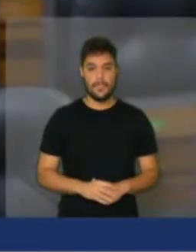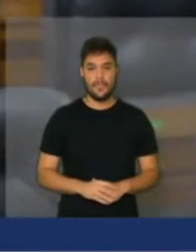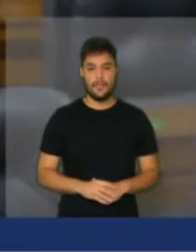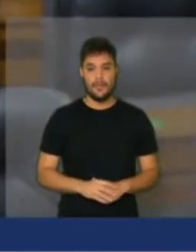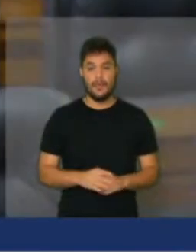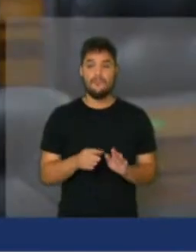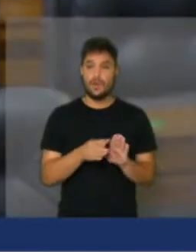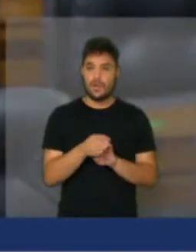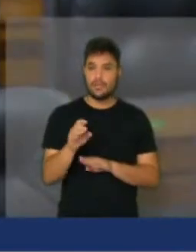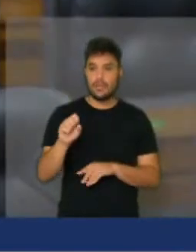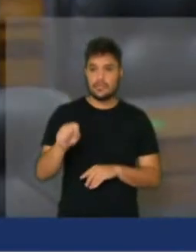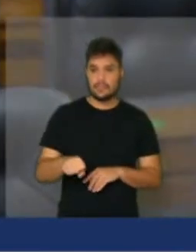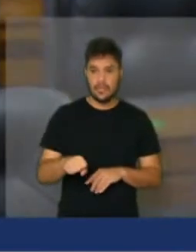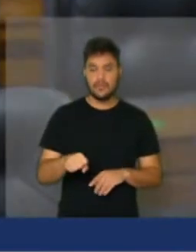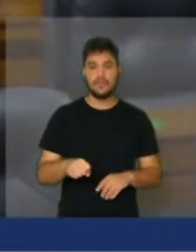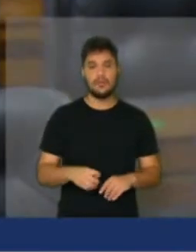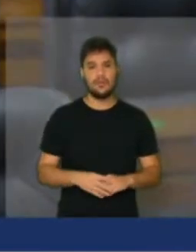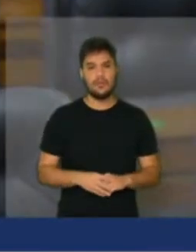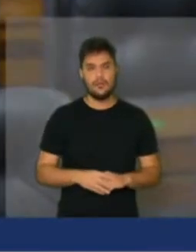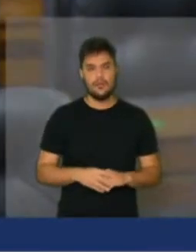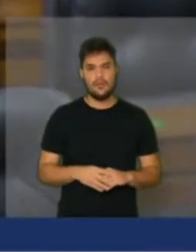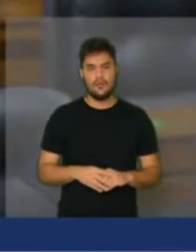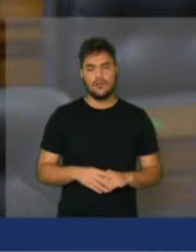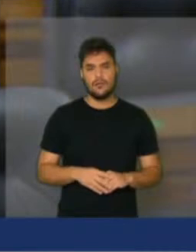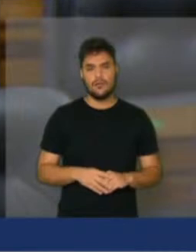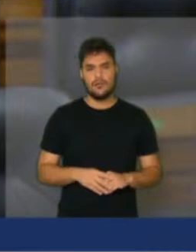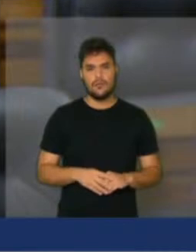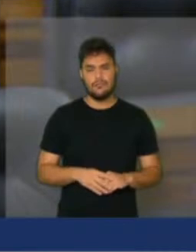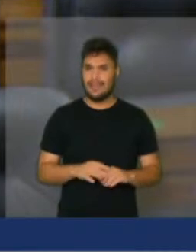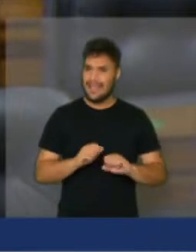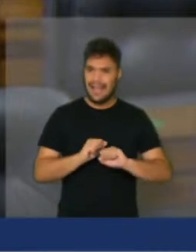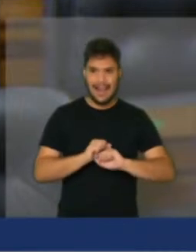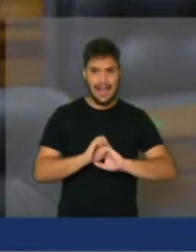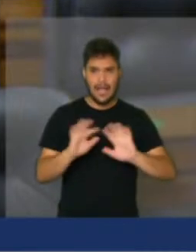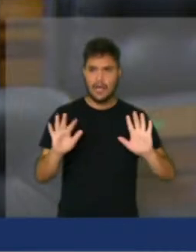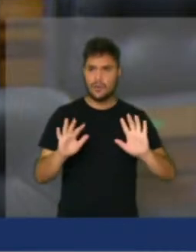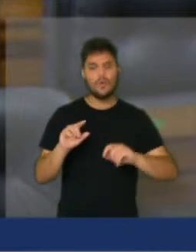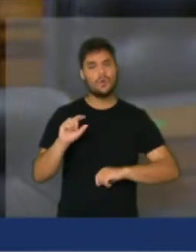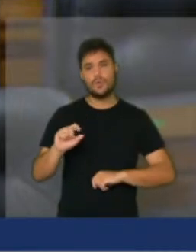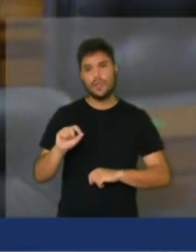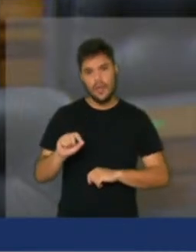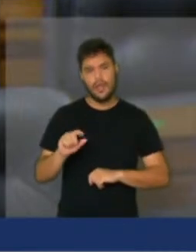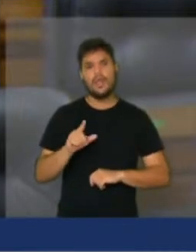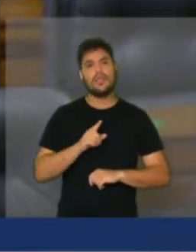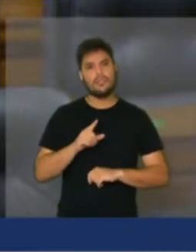FORMA MUITO CLARA... QUE HÁ ... UM CONFLITO DE INTERESSES ENTRE O PAPEL... QUE EXERCE O MINISTRO DA ECONOMIA PAULO